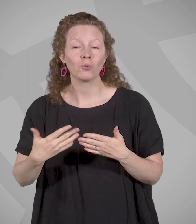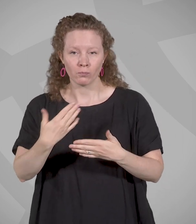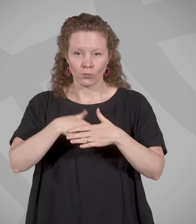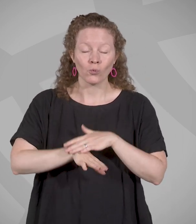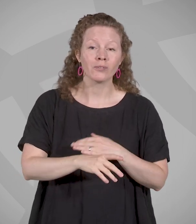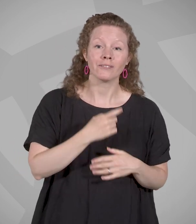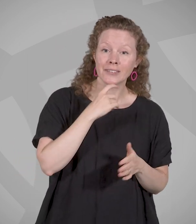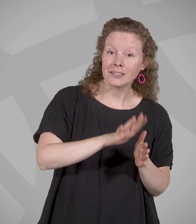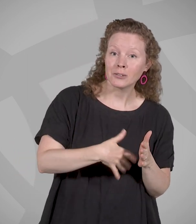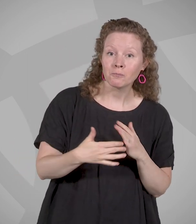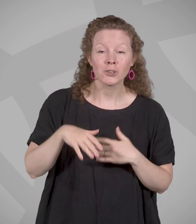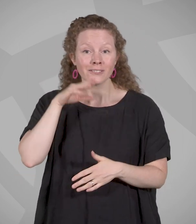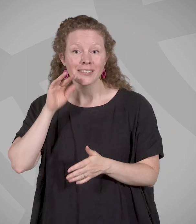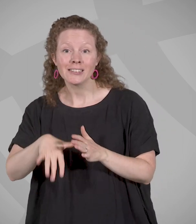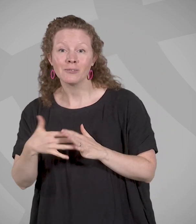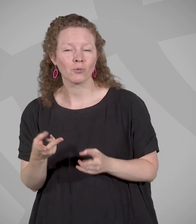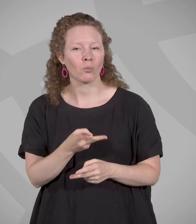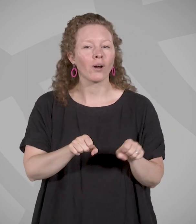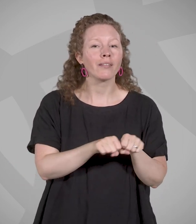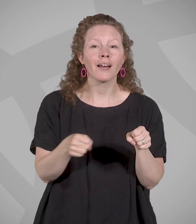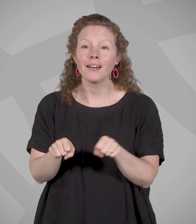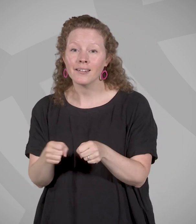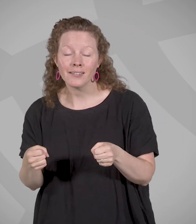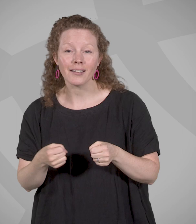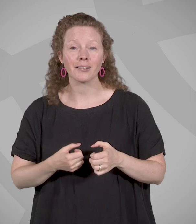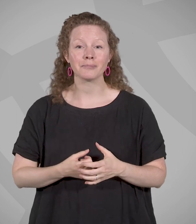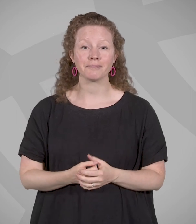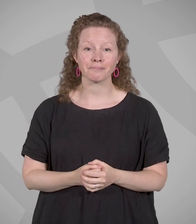Suomenruotsalainen viittomakieli nähtiin sen murteena.